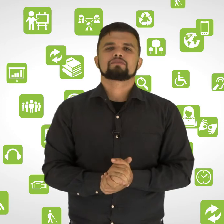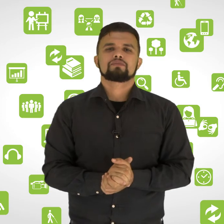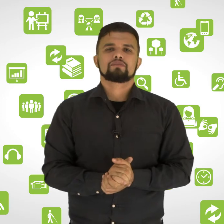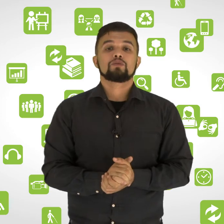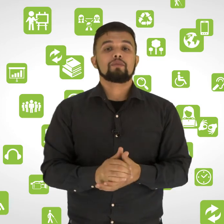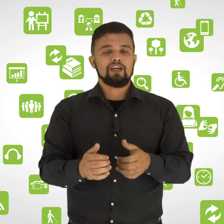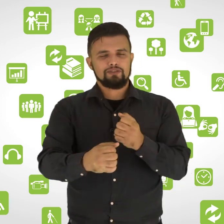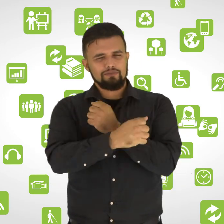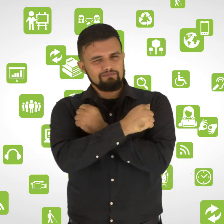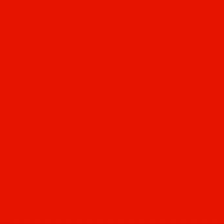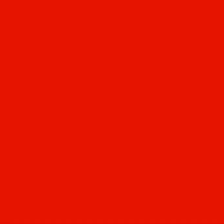Um abraço!